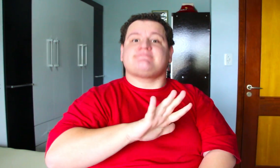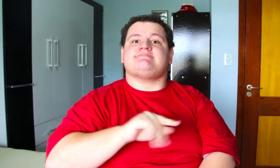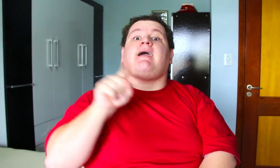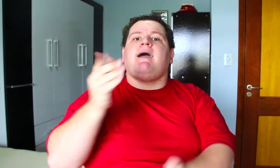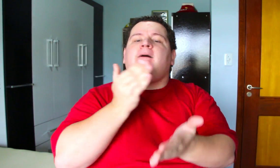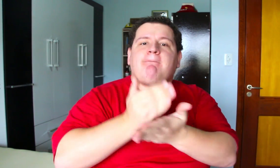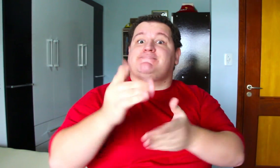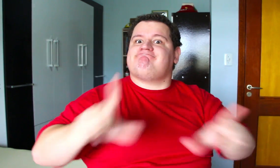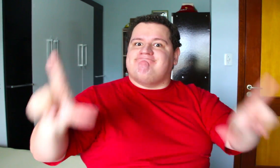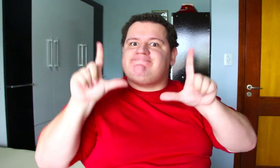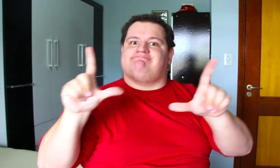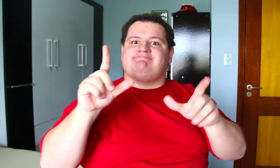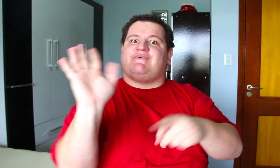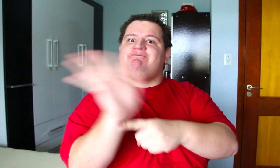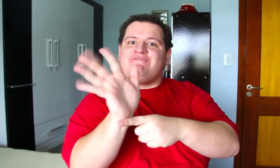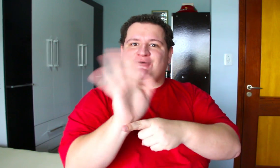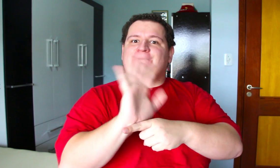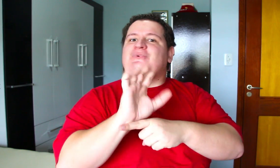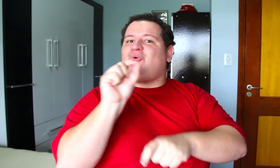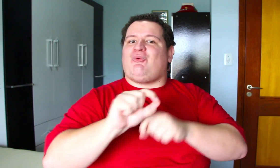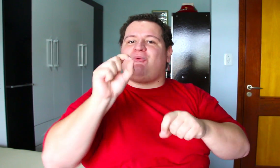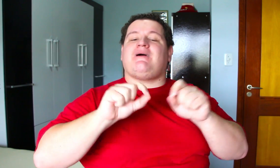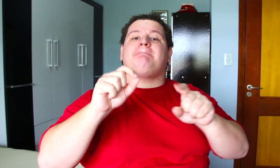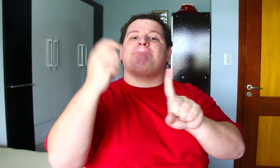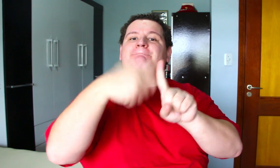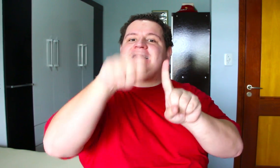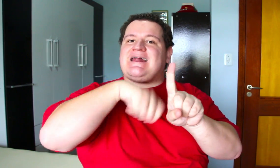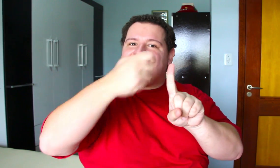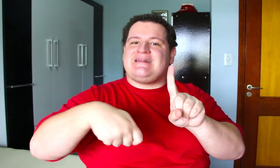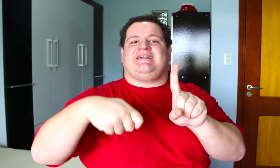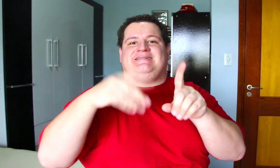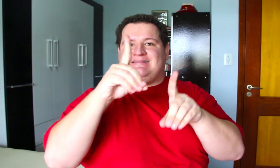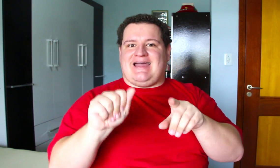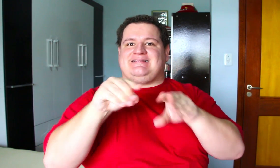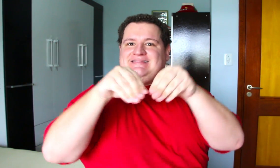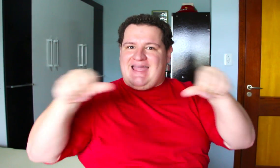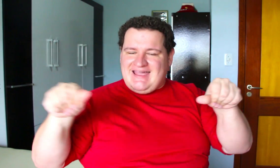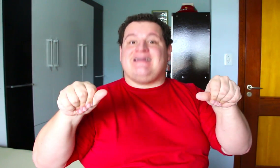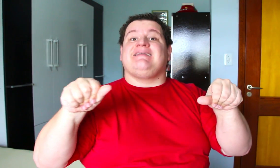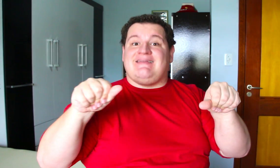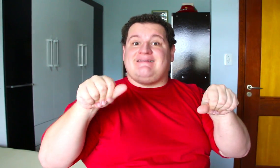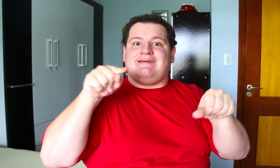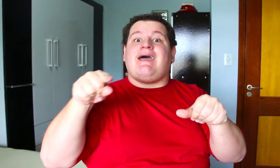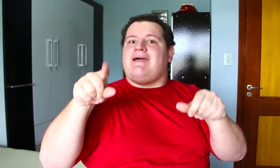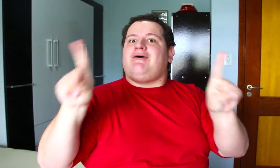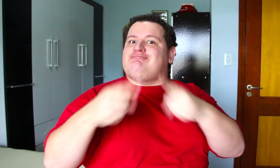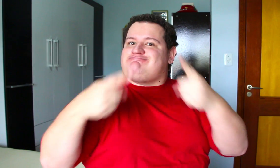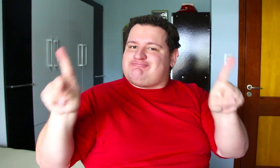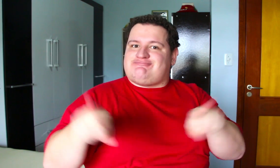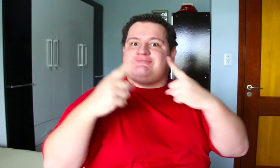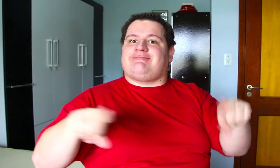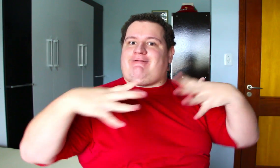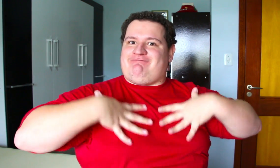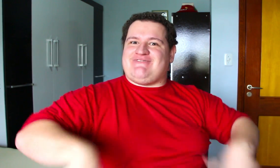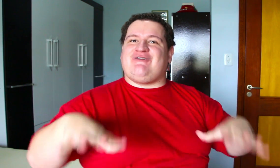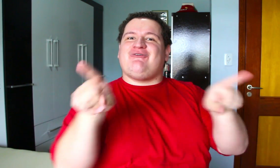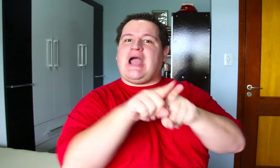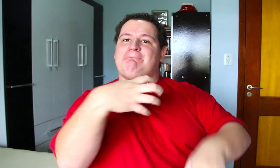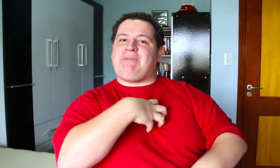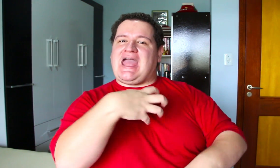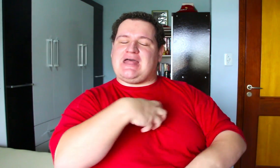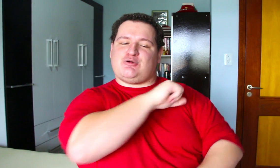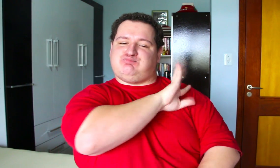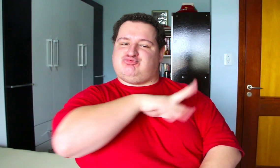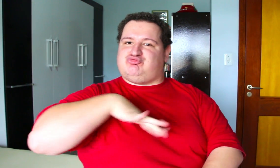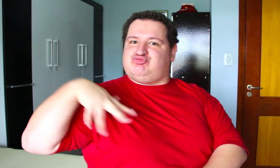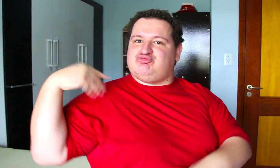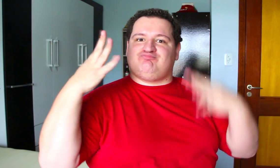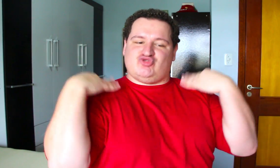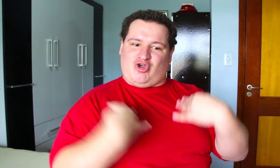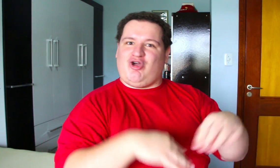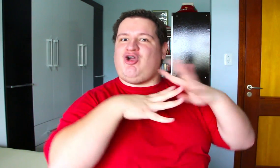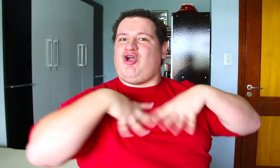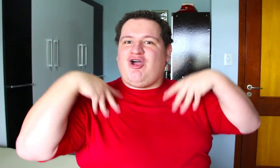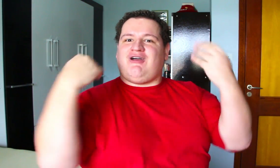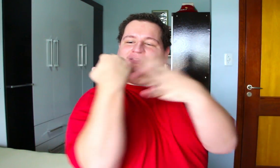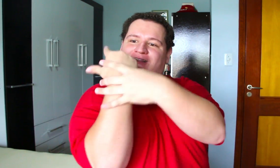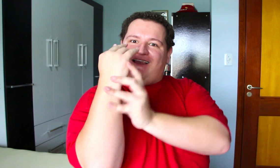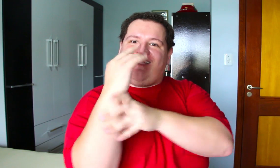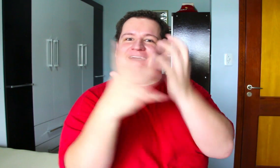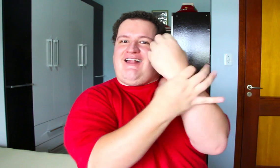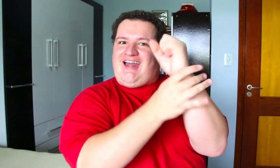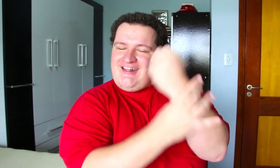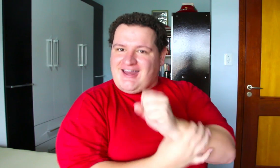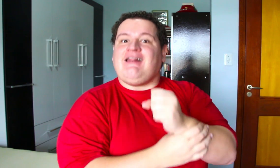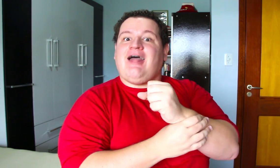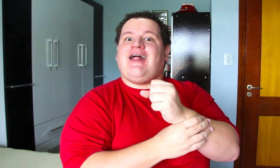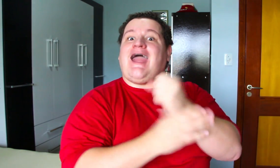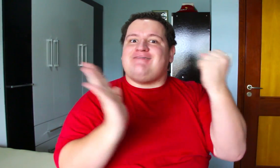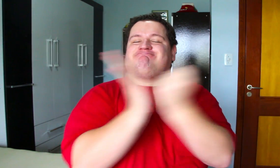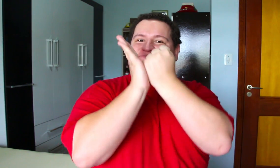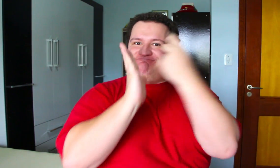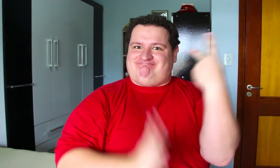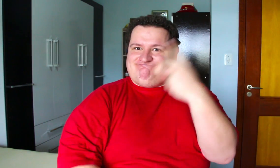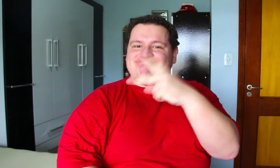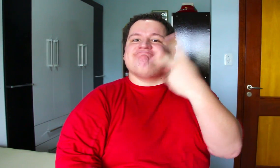apareceu no filme brasileiro Banana da Terra (1939) que surge pela primeira vez vestida de baiana.